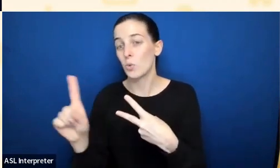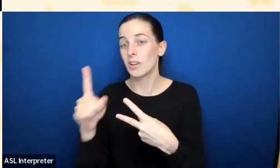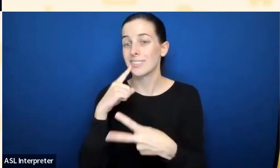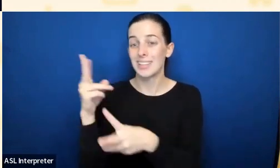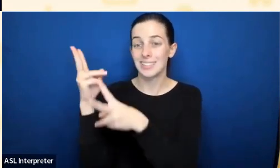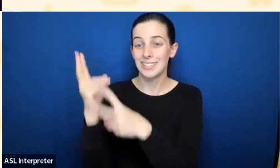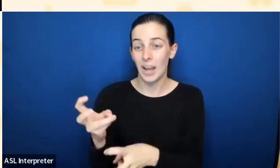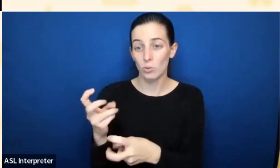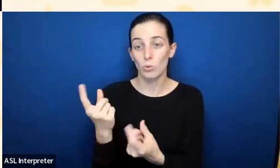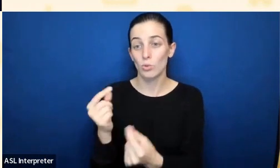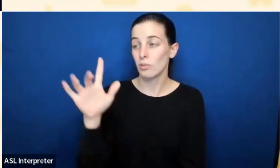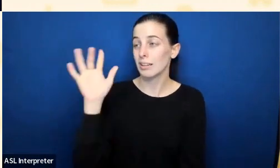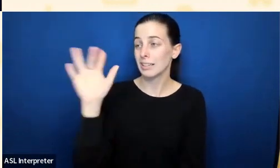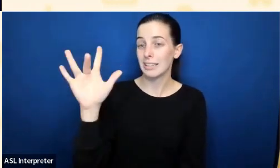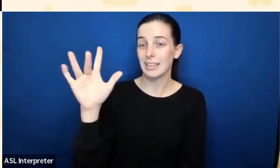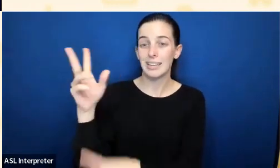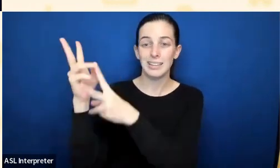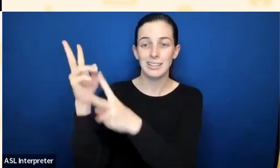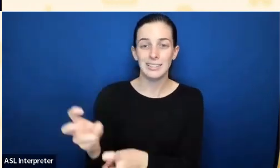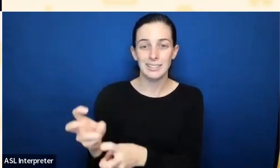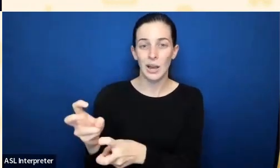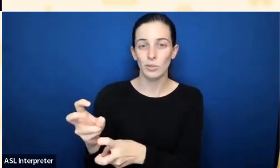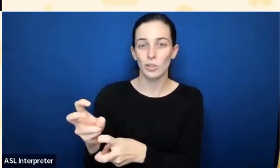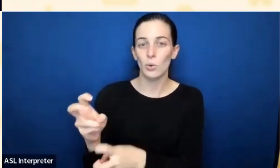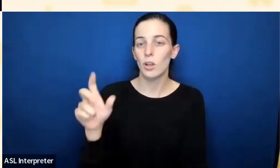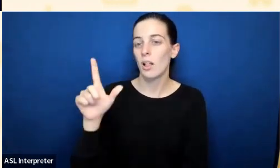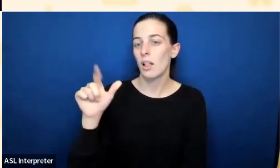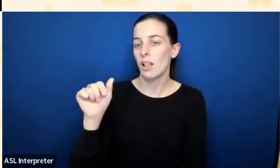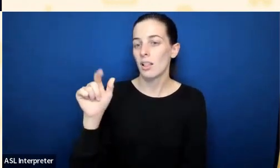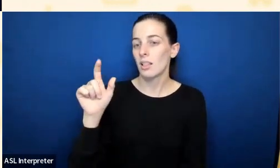haces clic en él y descargas el archivo JSON de Lottie, y luego lo subo directamente.